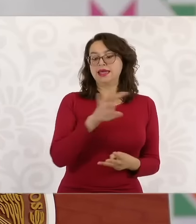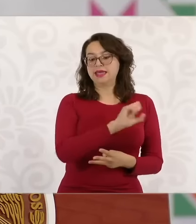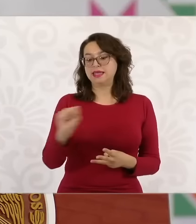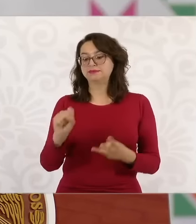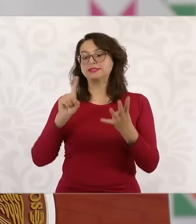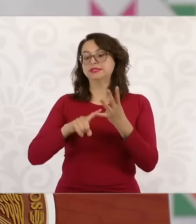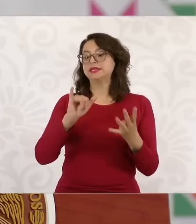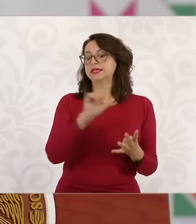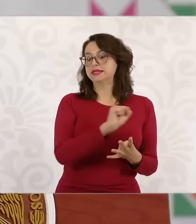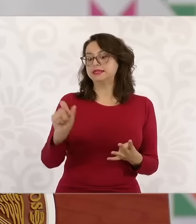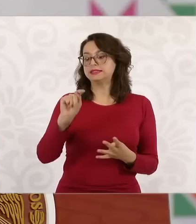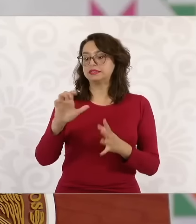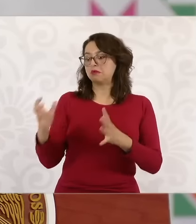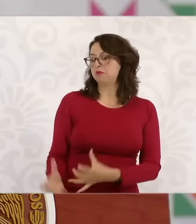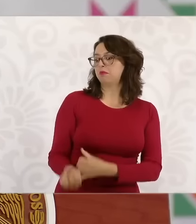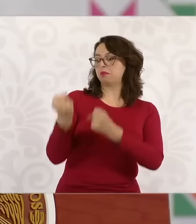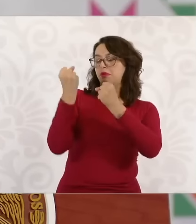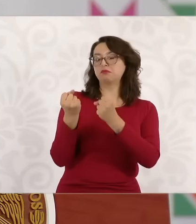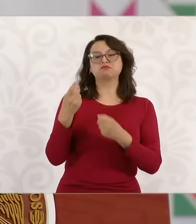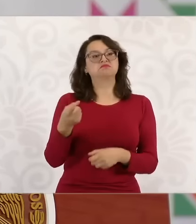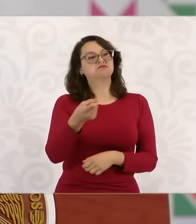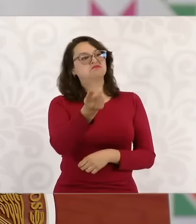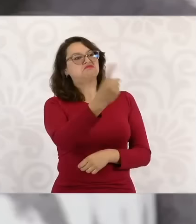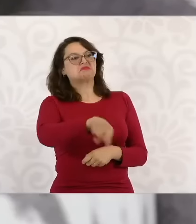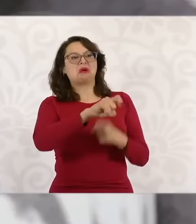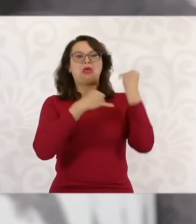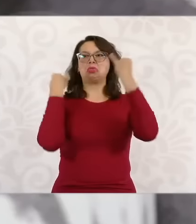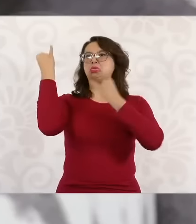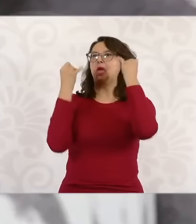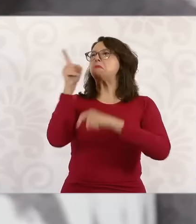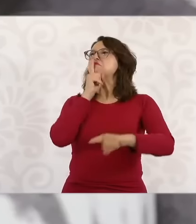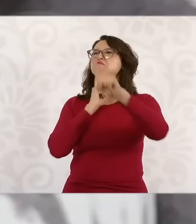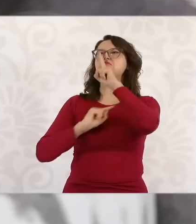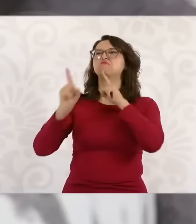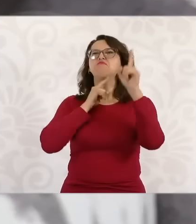medios de comunicación y comentaristas ha lanzado mentiras sobre el sistema de salud pública y su